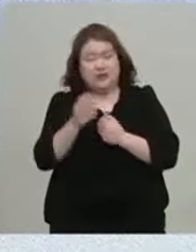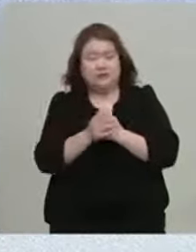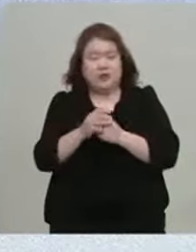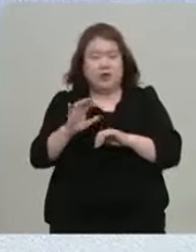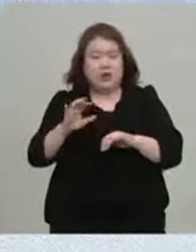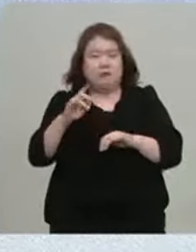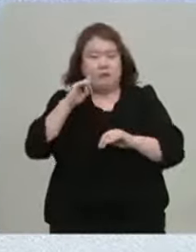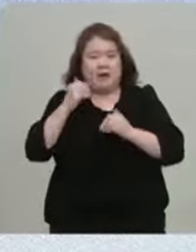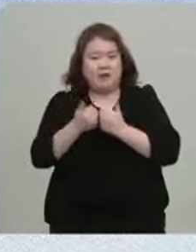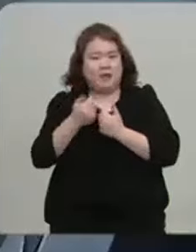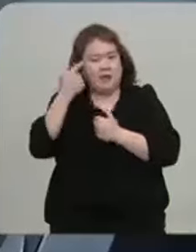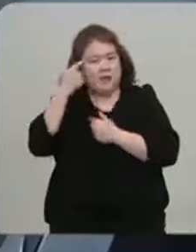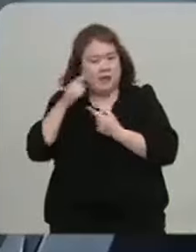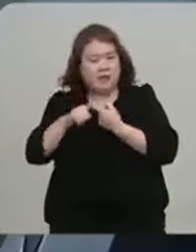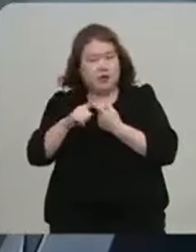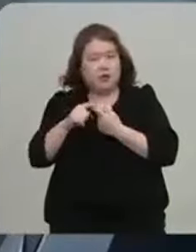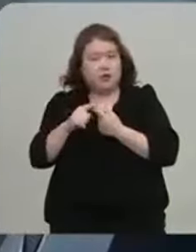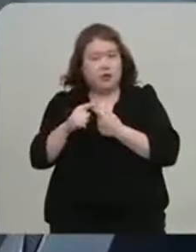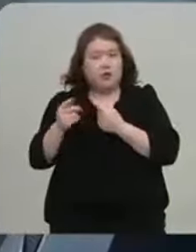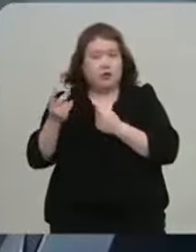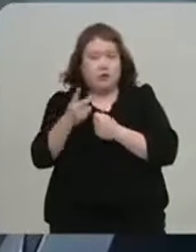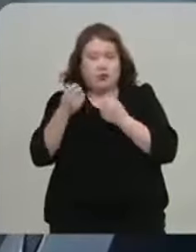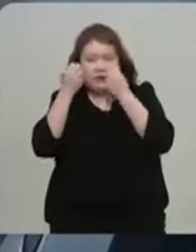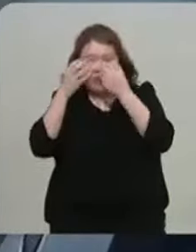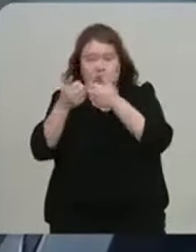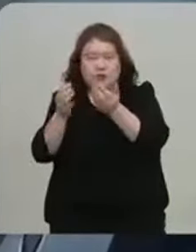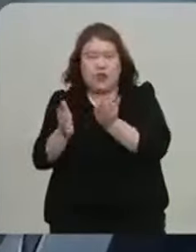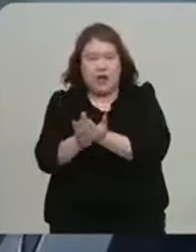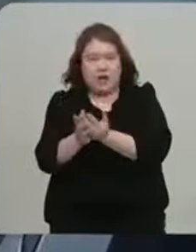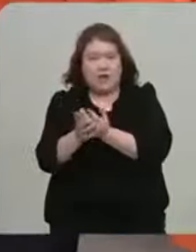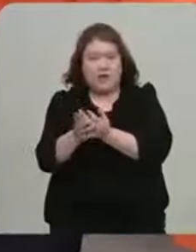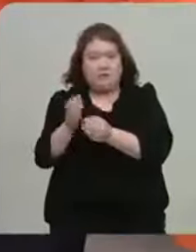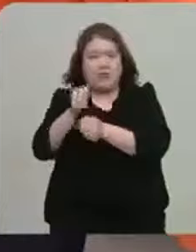여론의 또 다른 선택지가 등장한 것에 대해선 경계하고 있어 제3